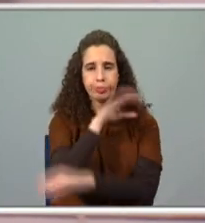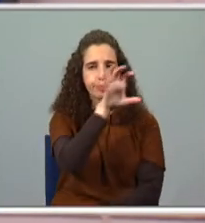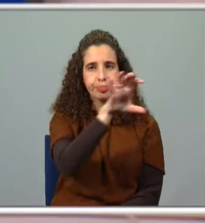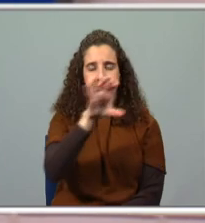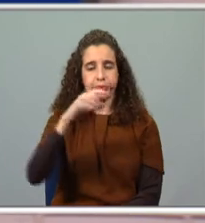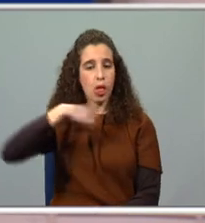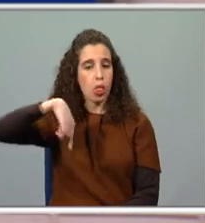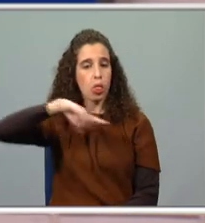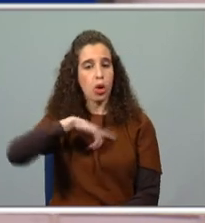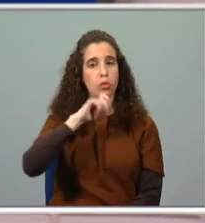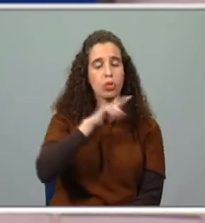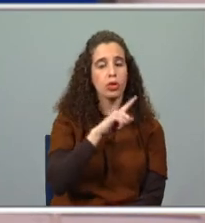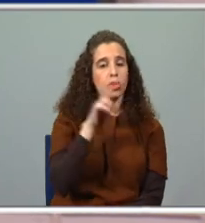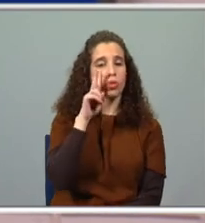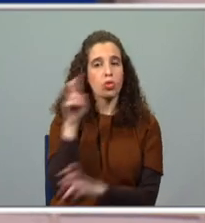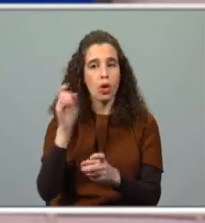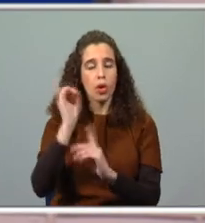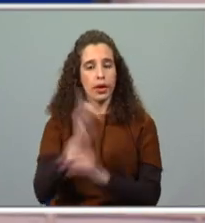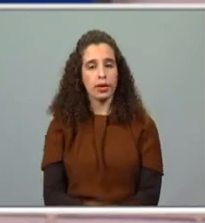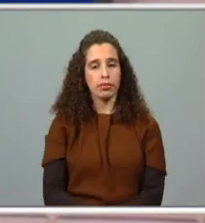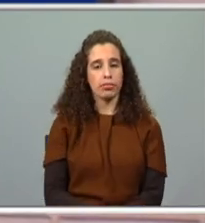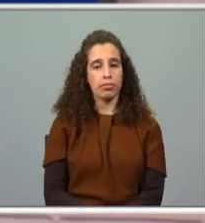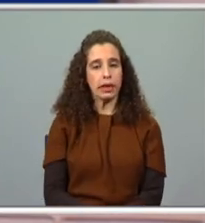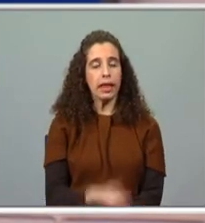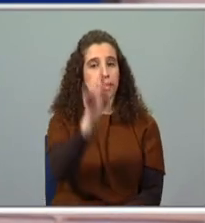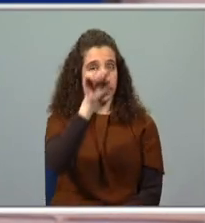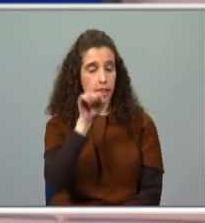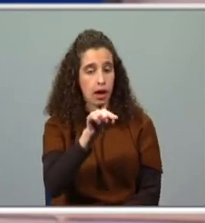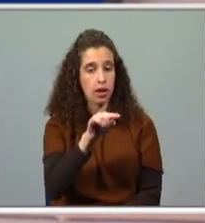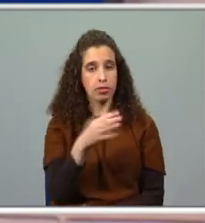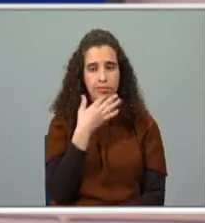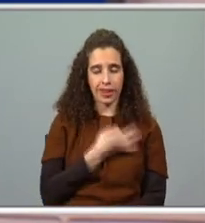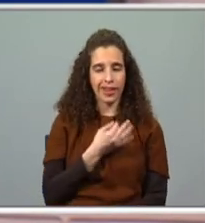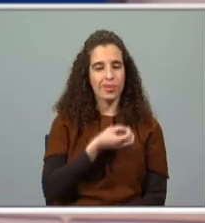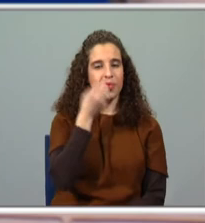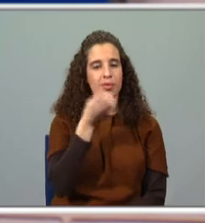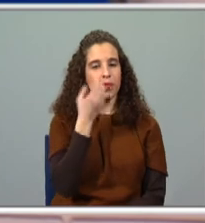podemos encontrar o quê entrejeções certo muito bem e são sempre 我們可以找到什麼感嘆詞很好，他們總是